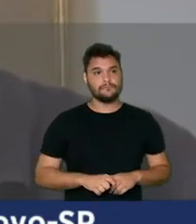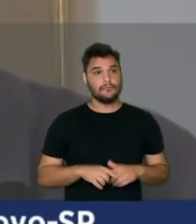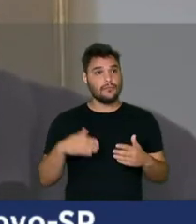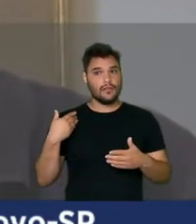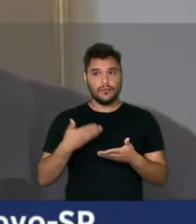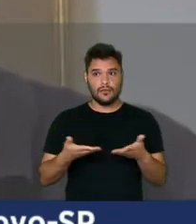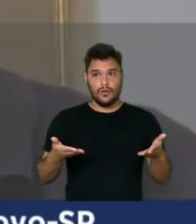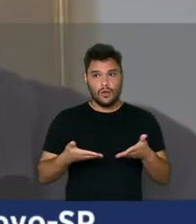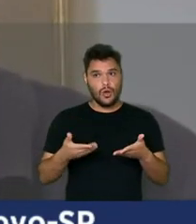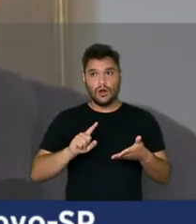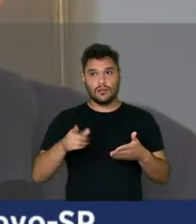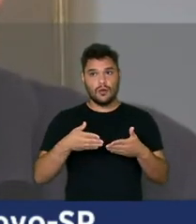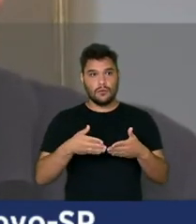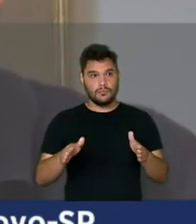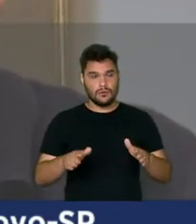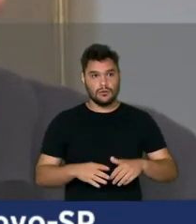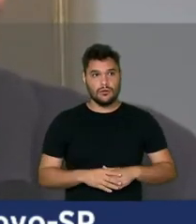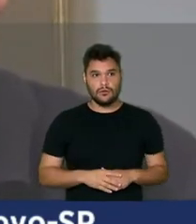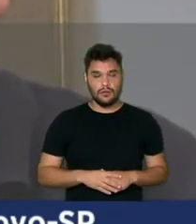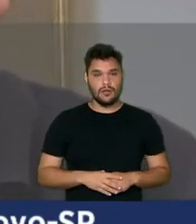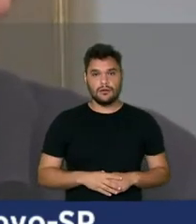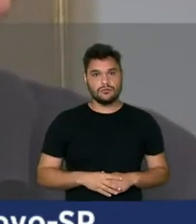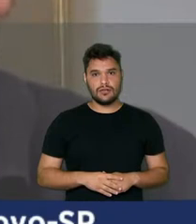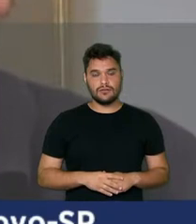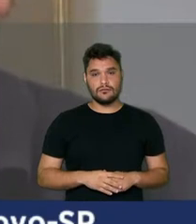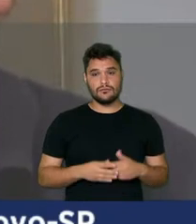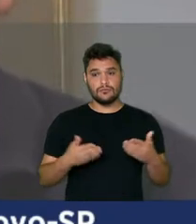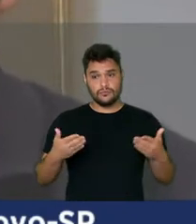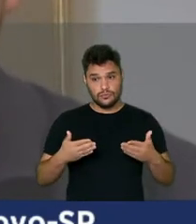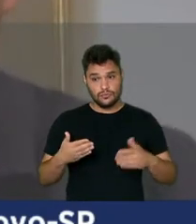EDUCAÇÃO QUE EVENTUALMENTE, ABRIR AS ESCOLAS QUE ATÉ AGORA NÃO ABRIRAM. A GENTE OBSERVA QUE OS SHOWS, O